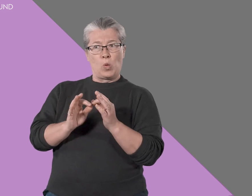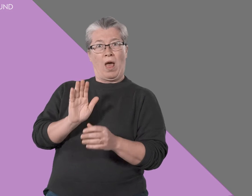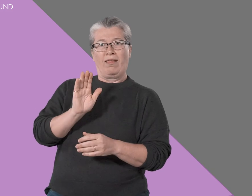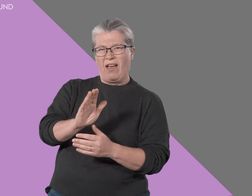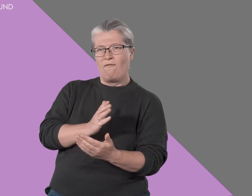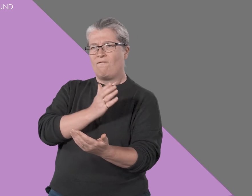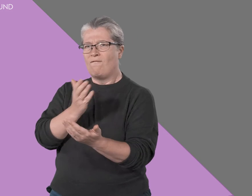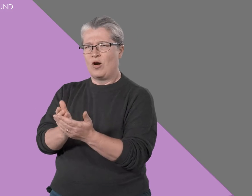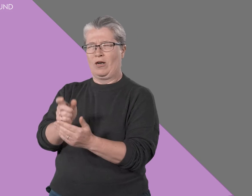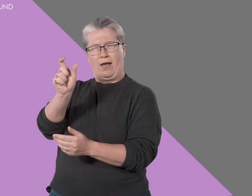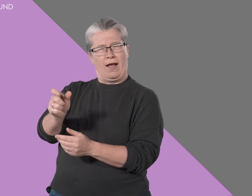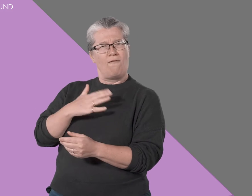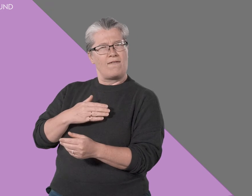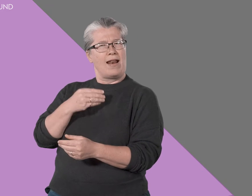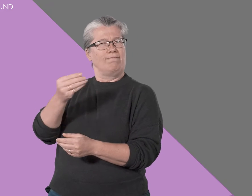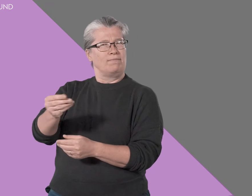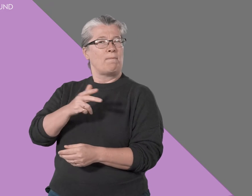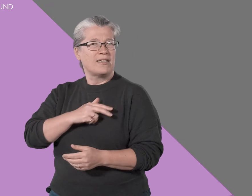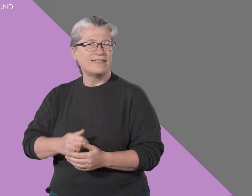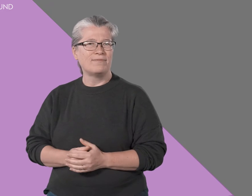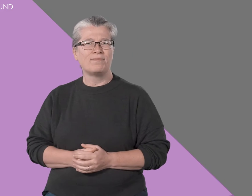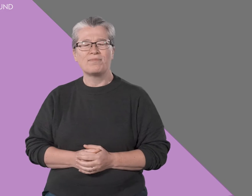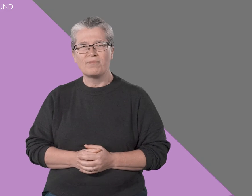just din kandidat är värd priset!